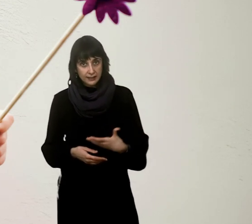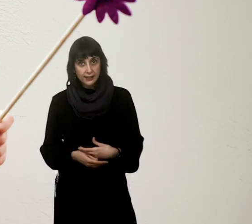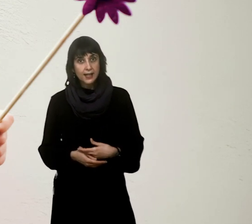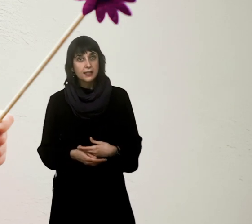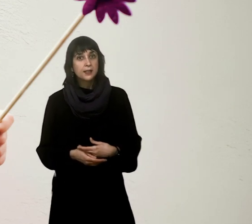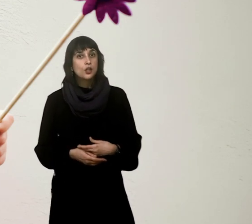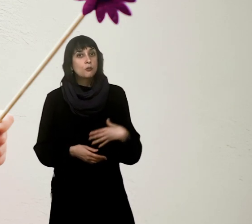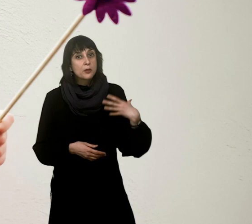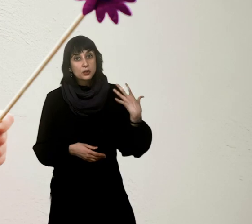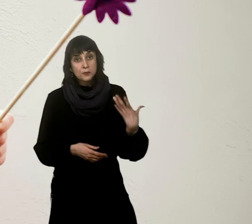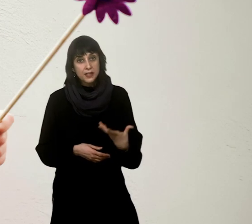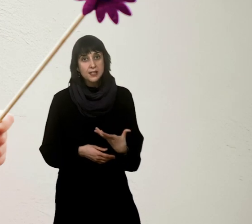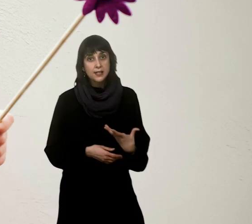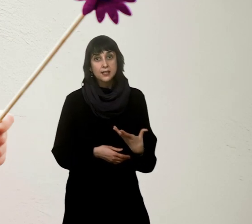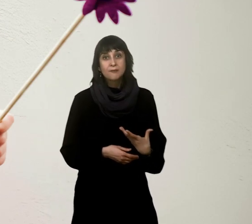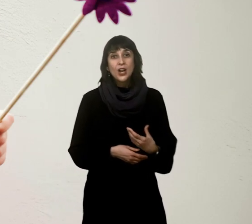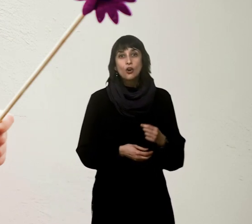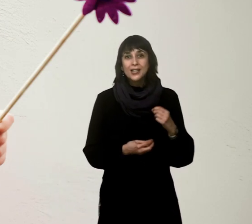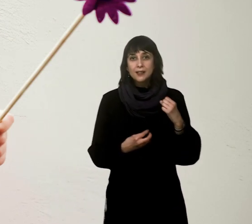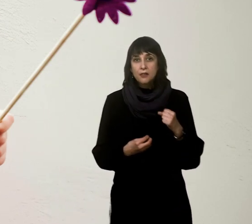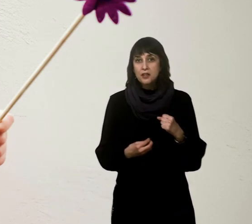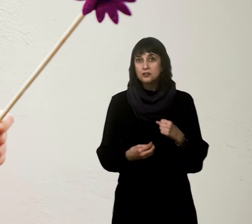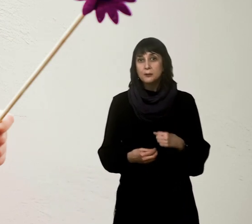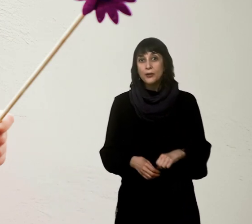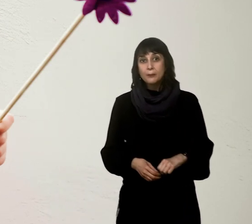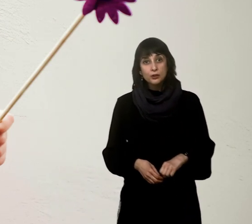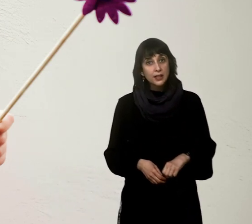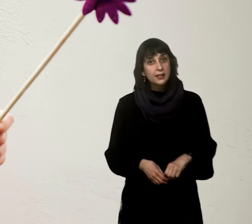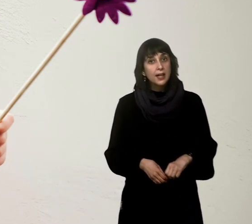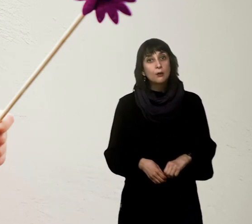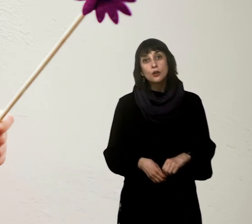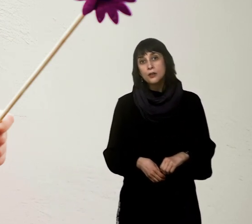integral, los movimientos feministas... con la intención de poder aportar a un horizonte